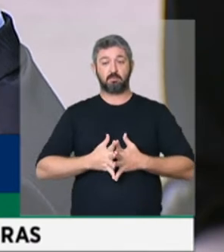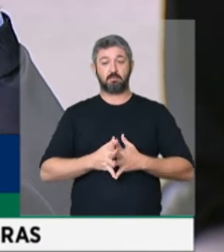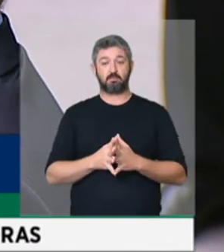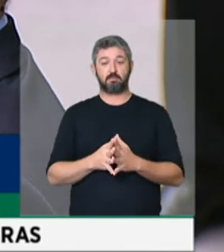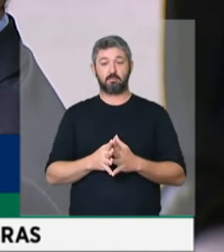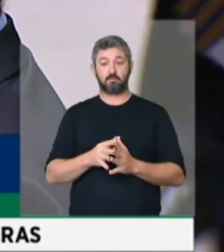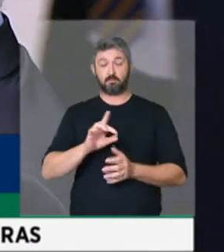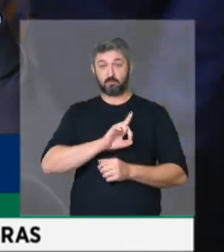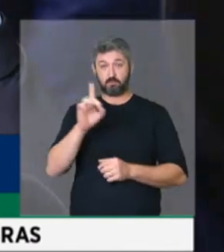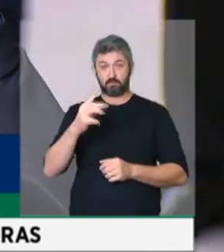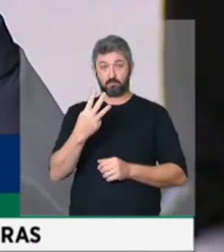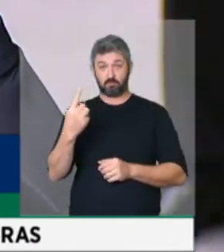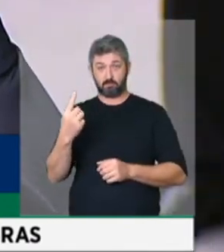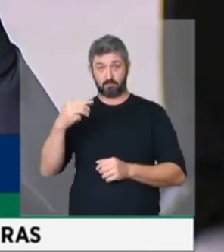CÂMARA E A DECISÃO DO STF.